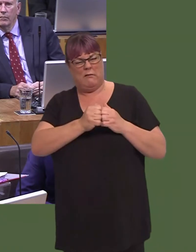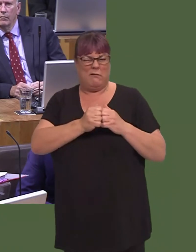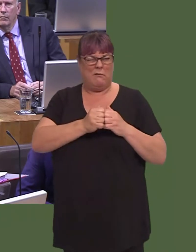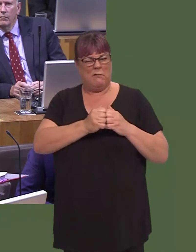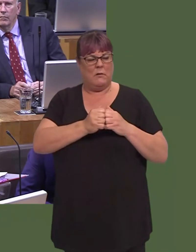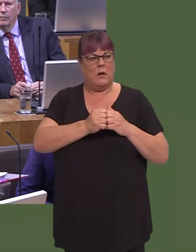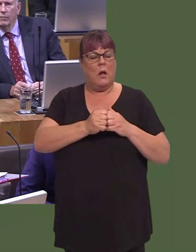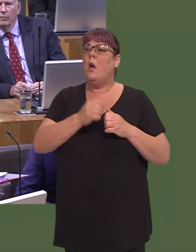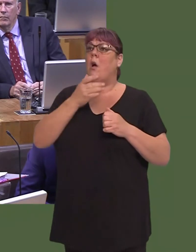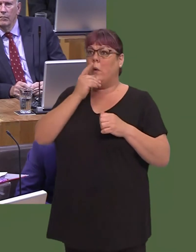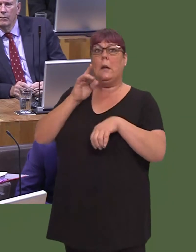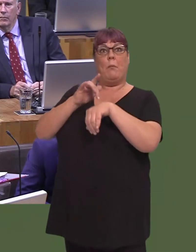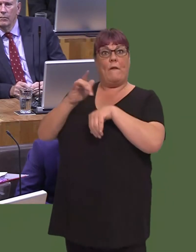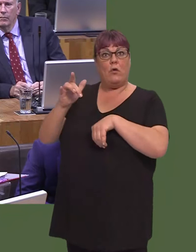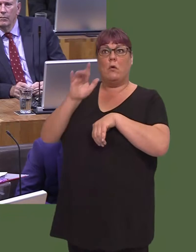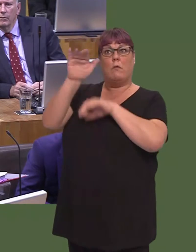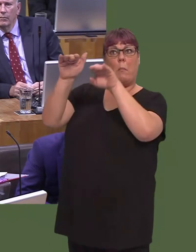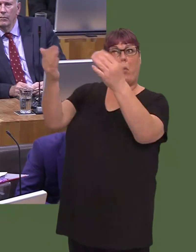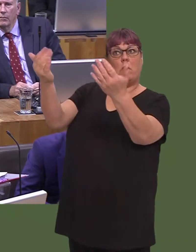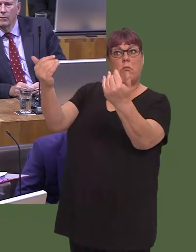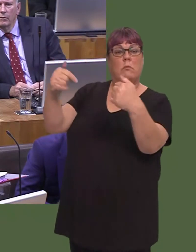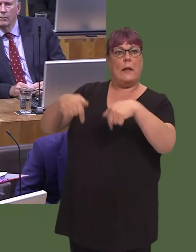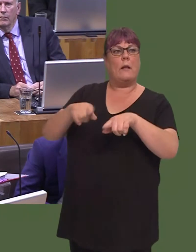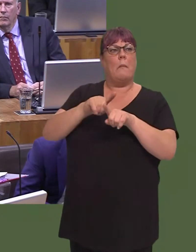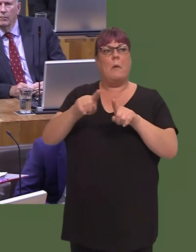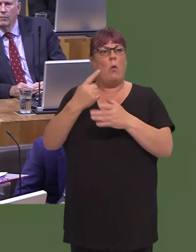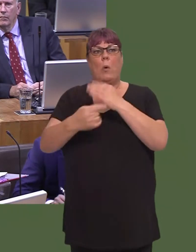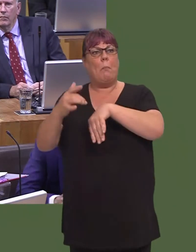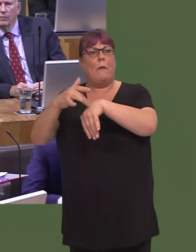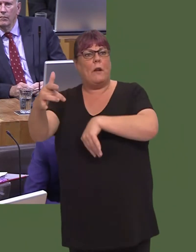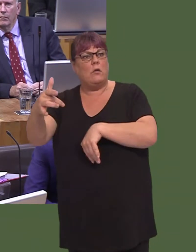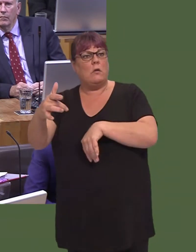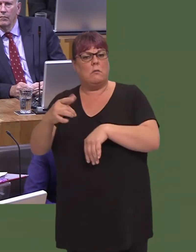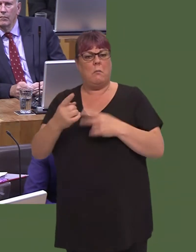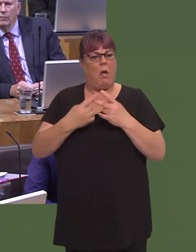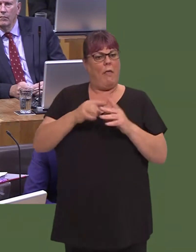Carwyn Jones AM: Wel, hanes Parc Bryn Cegin yw hyn, ac mae'r Aelod yn gywir i ddweud bod